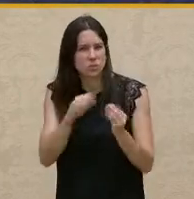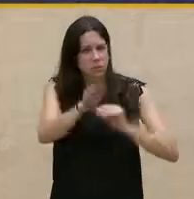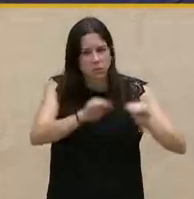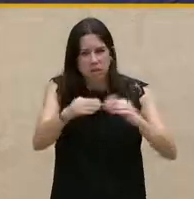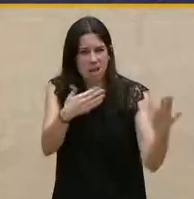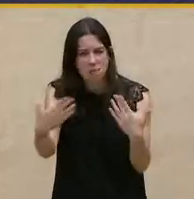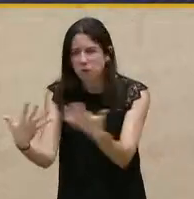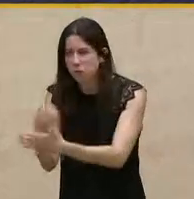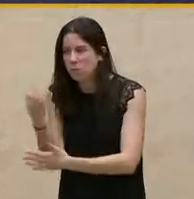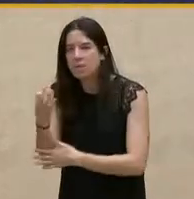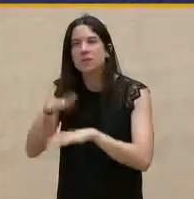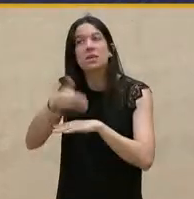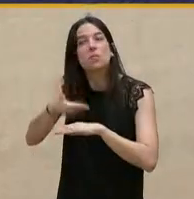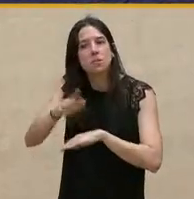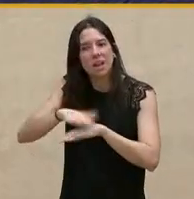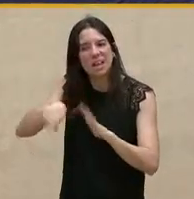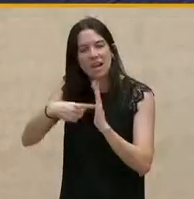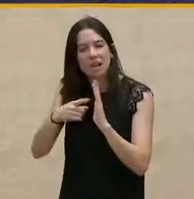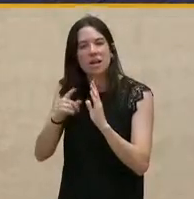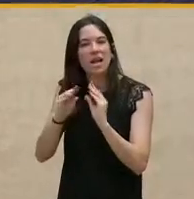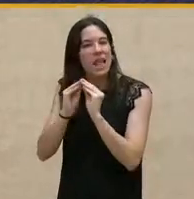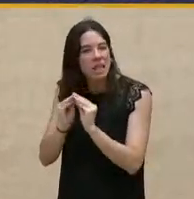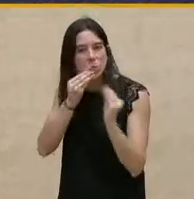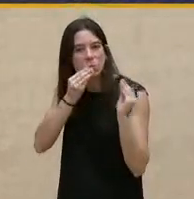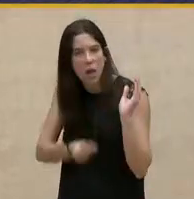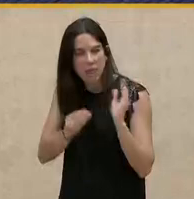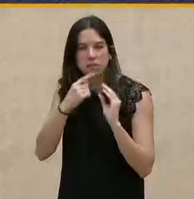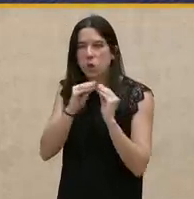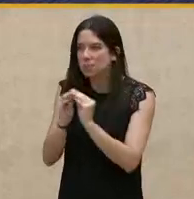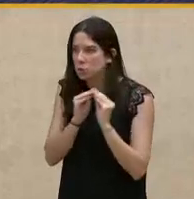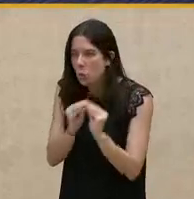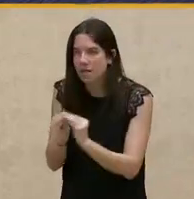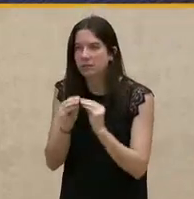leyes consensuadas que se escuche a todos los interlocutores y que, de alguna manera,